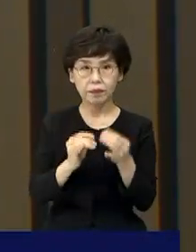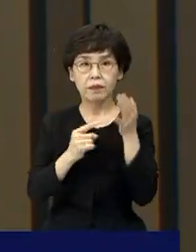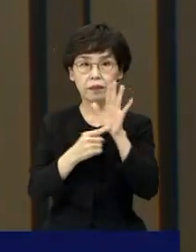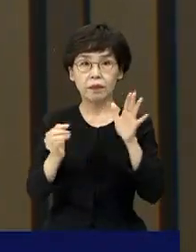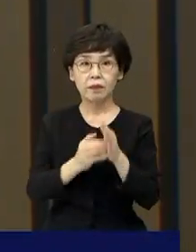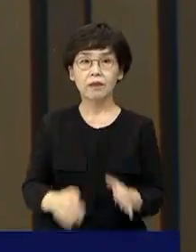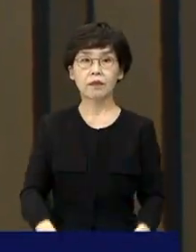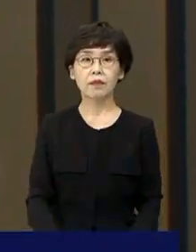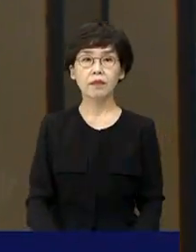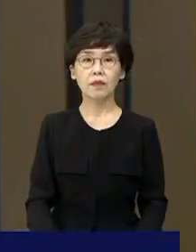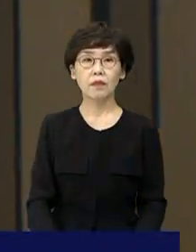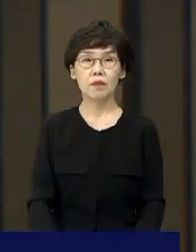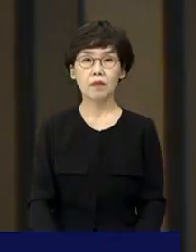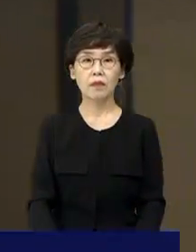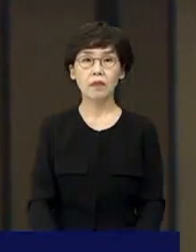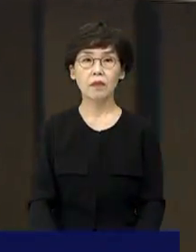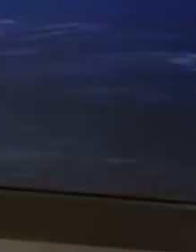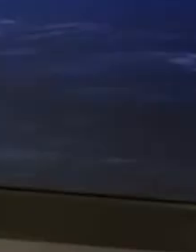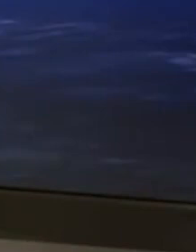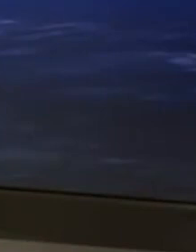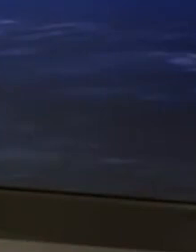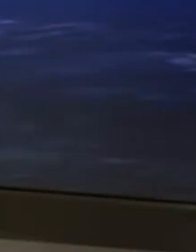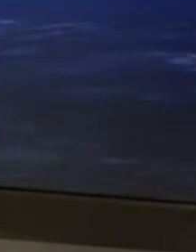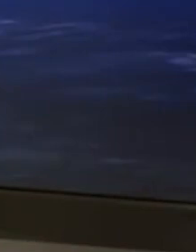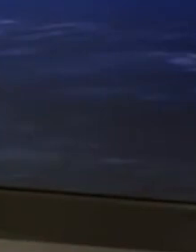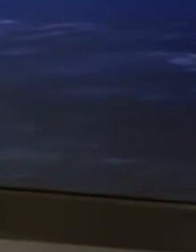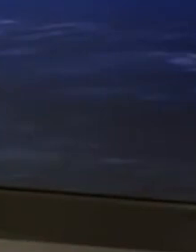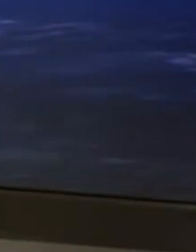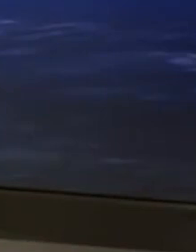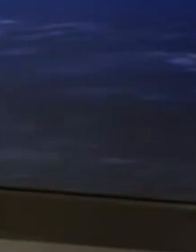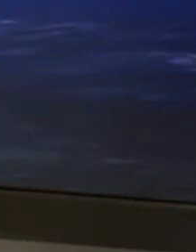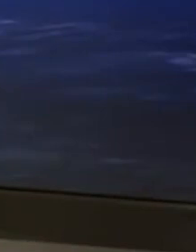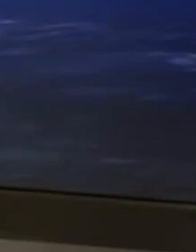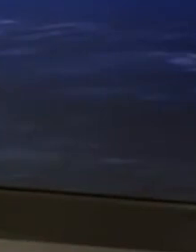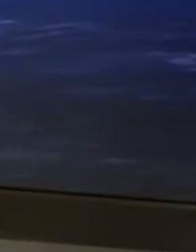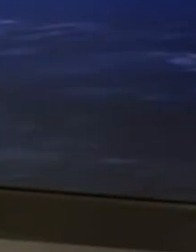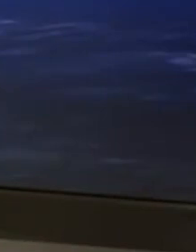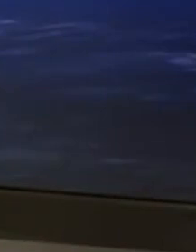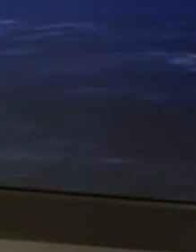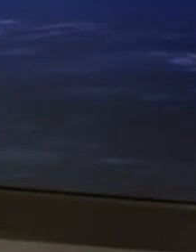SBS 권란입니다.